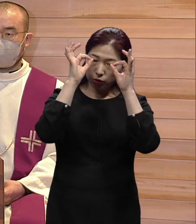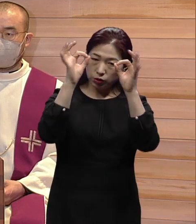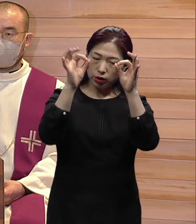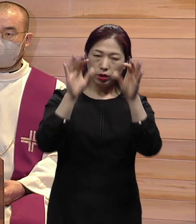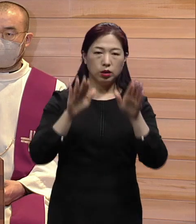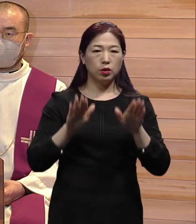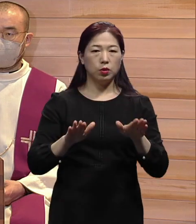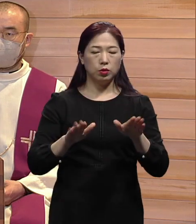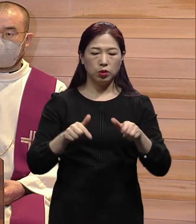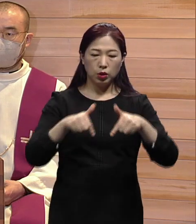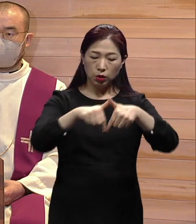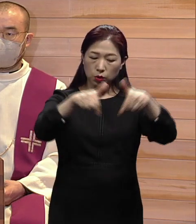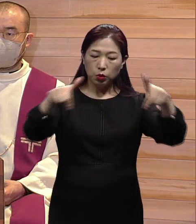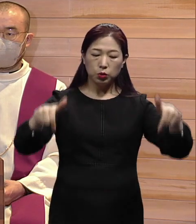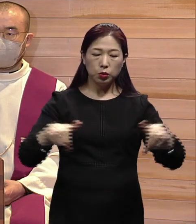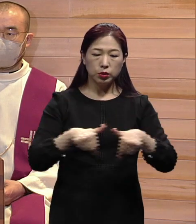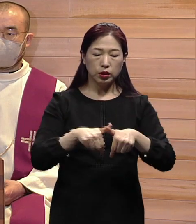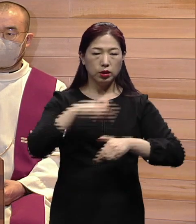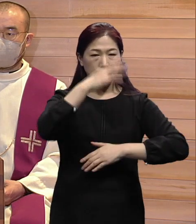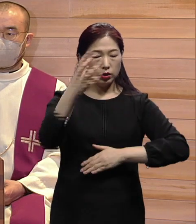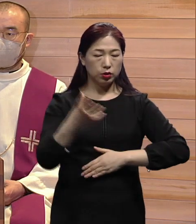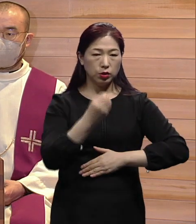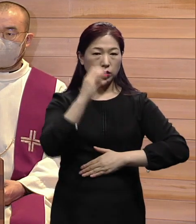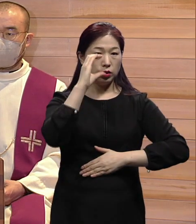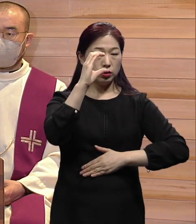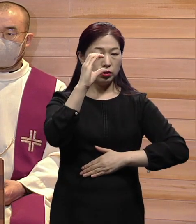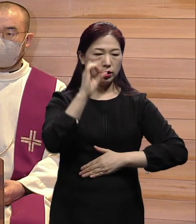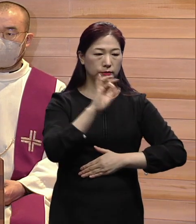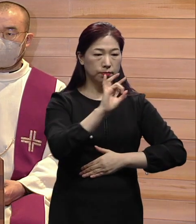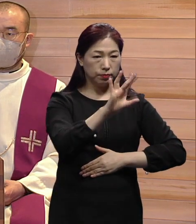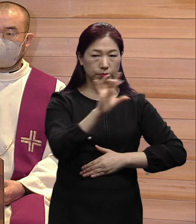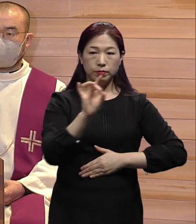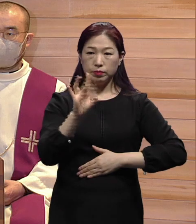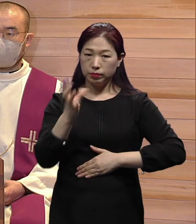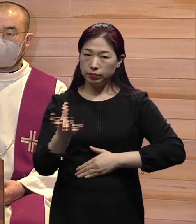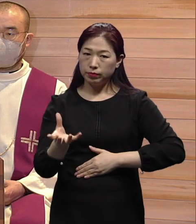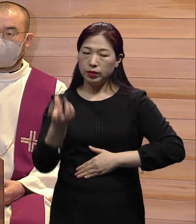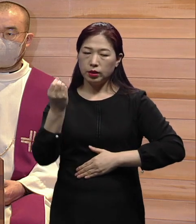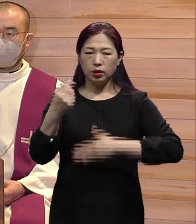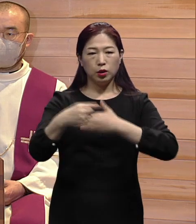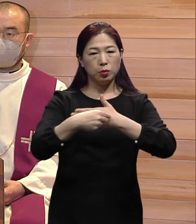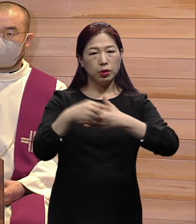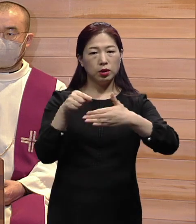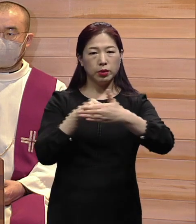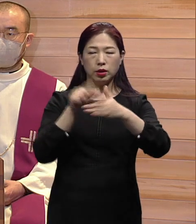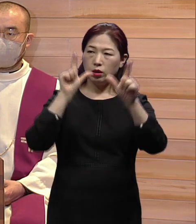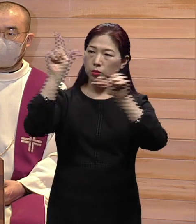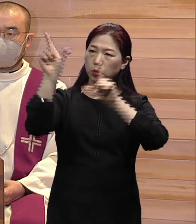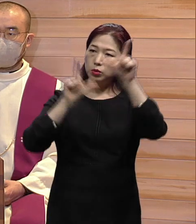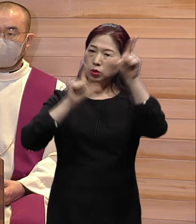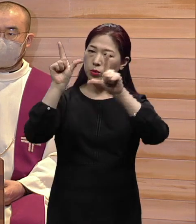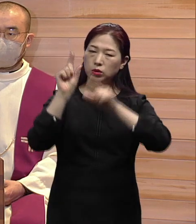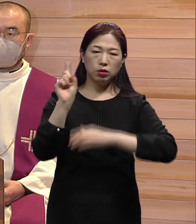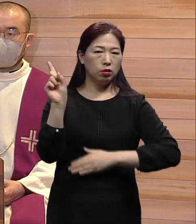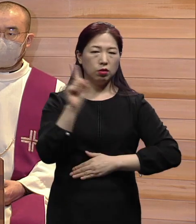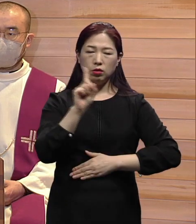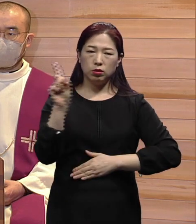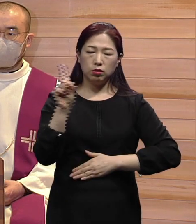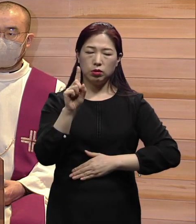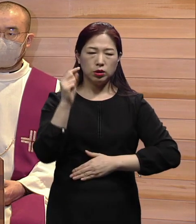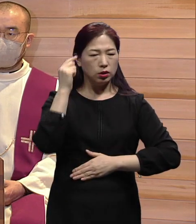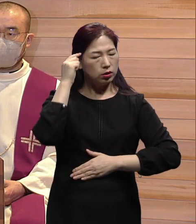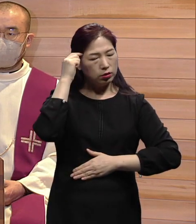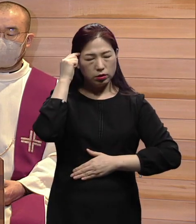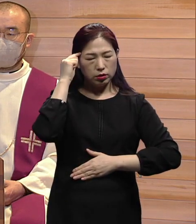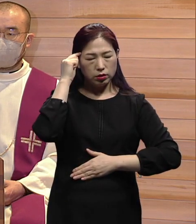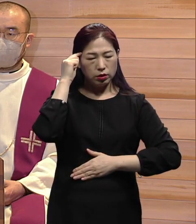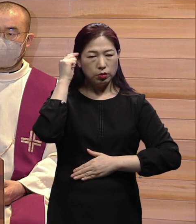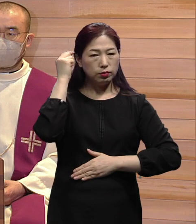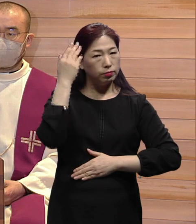우리 공동체의 성전과 우리 각자가 지는 마음의 성전 모습은 어떠하다고 느끼실까요?